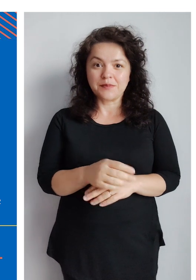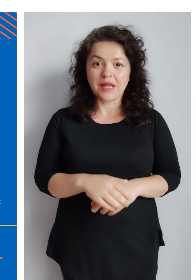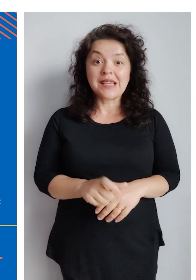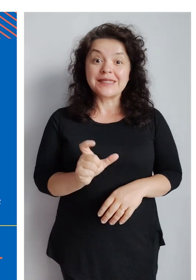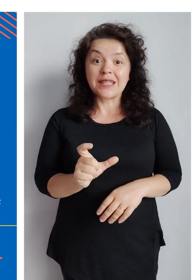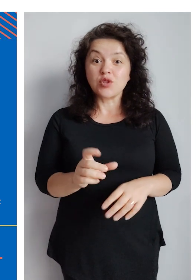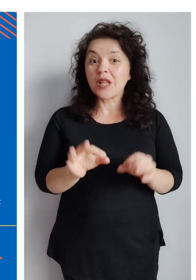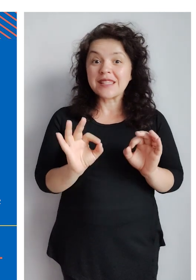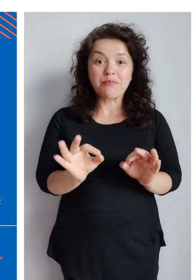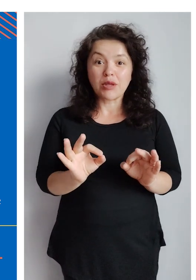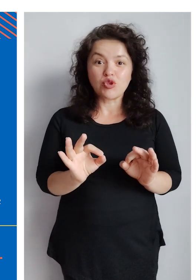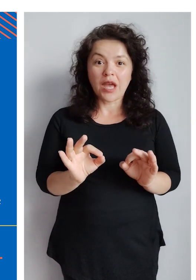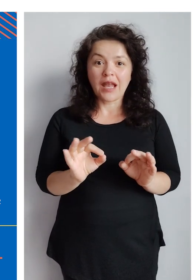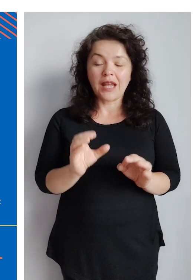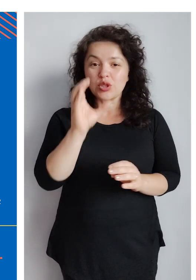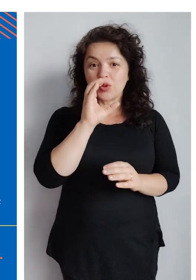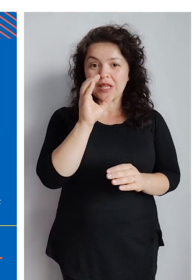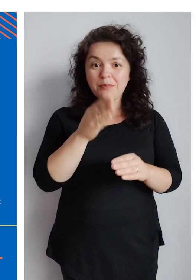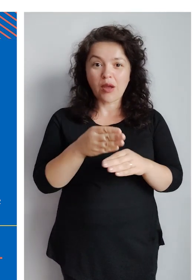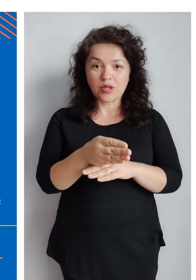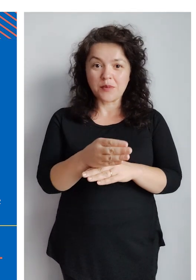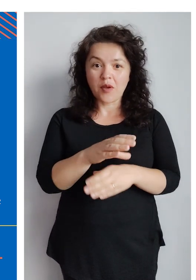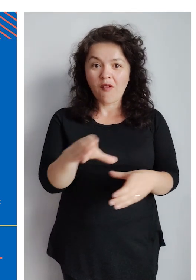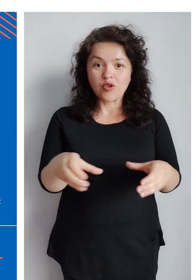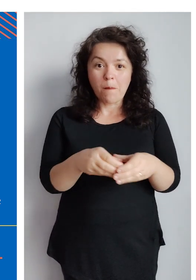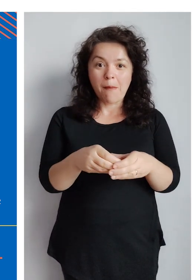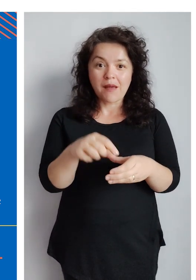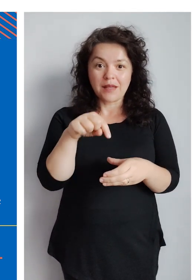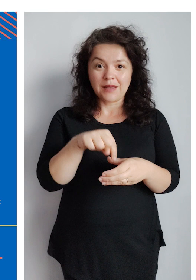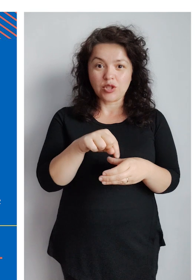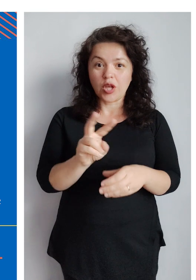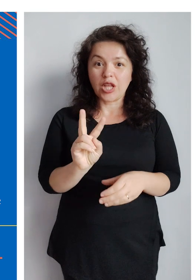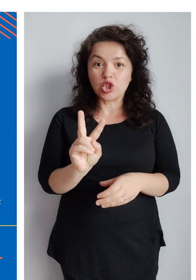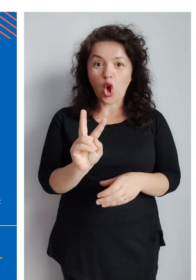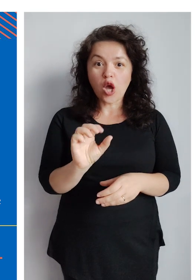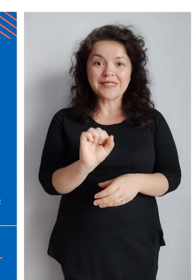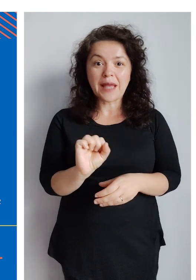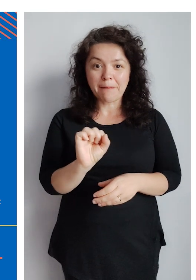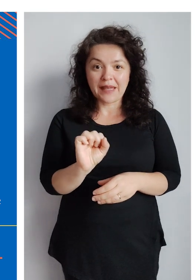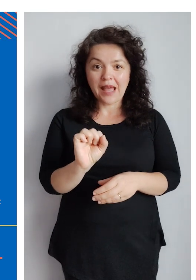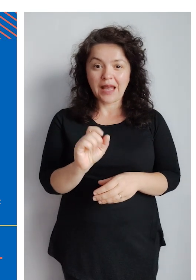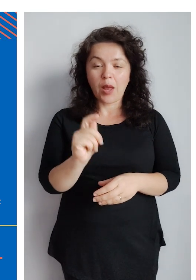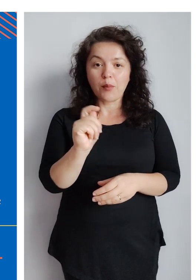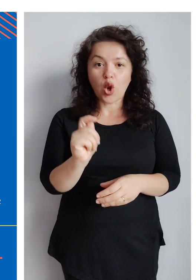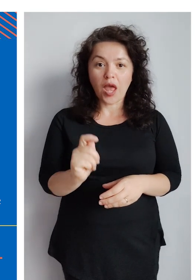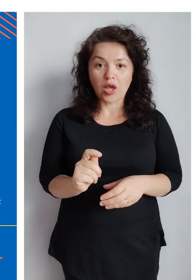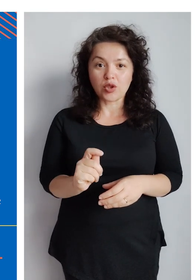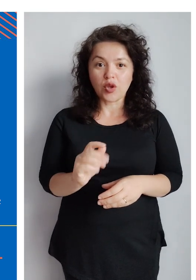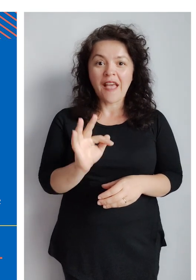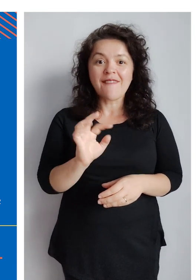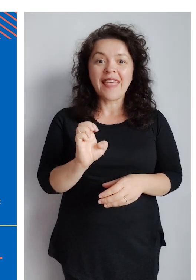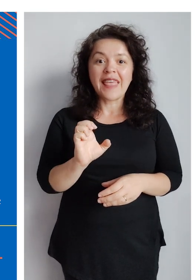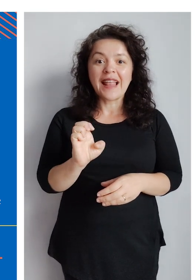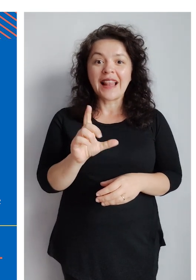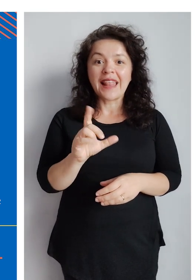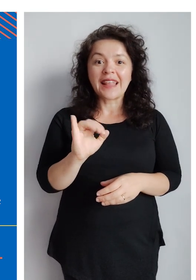Secțiunea specială Turism accesibil face parte din cele două seminarii ale proiectului Philid,